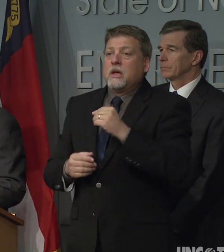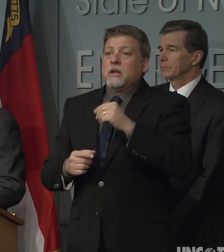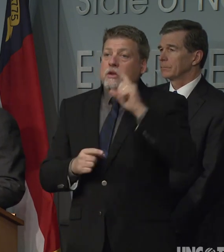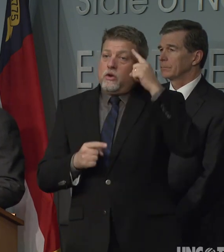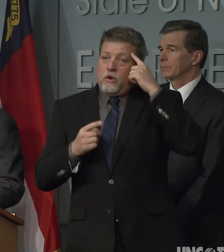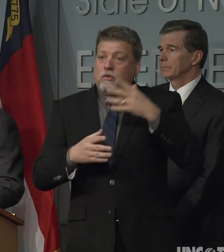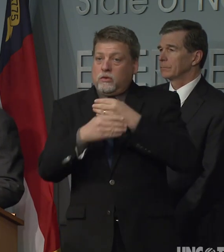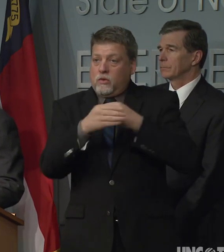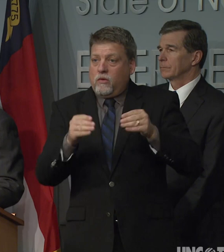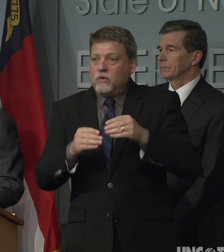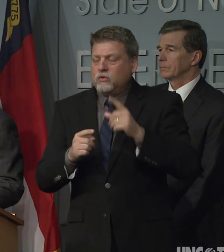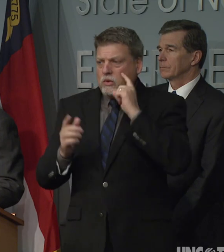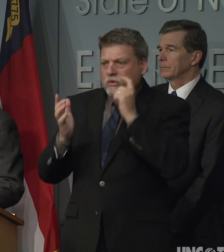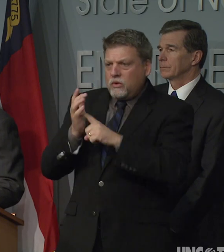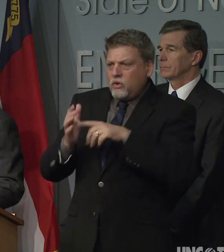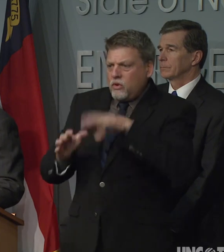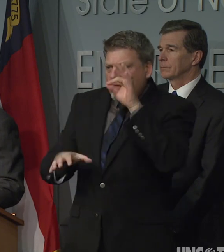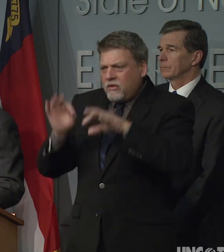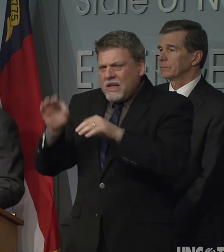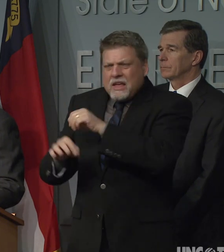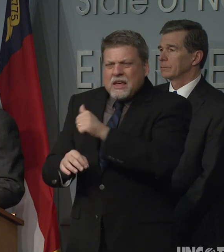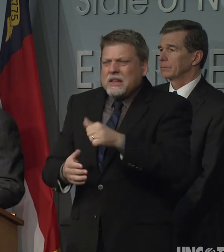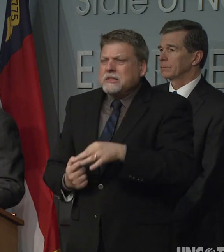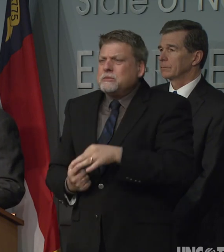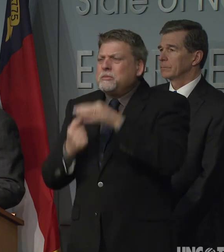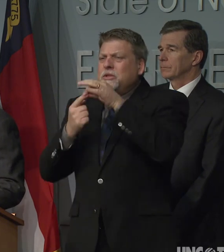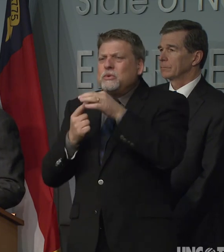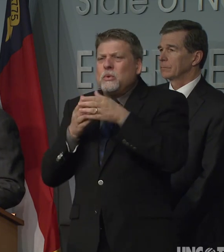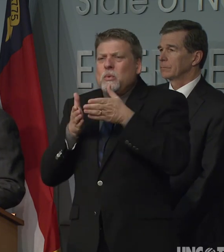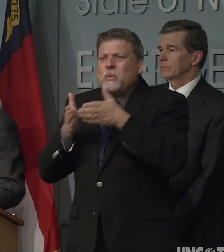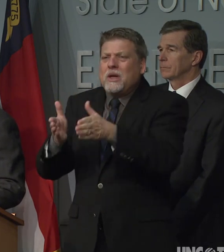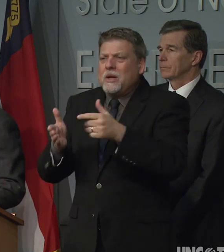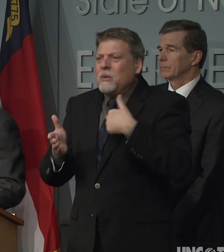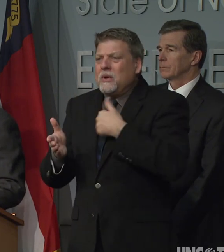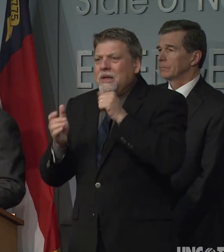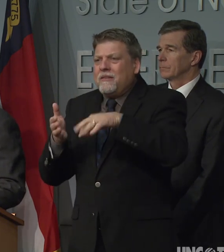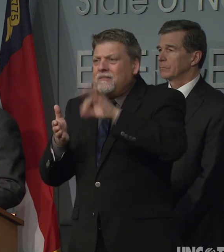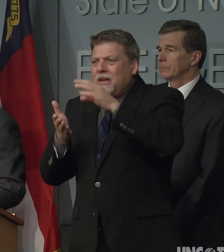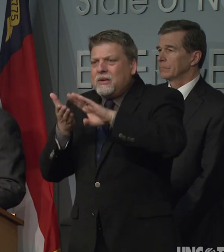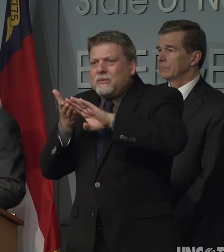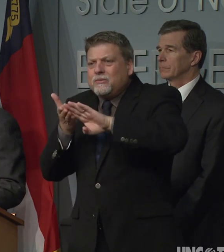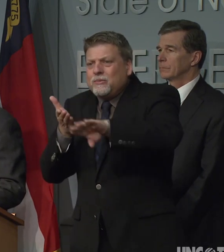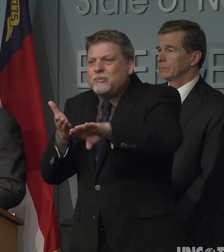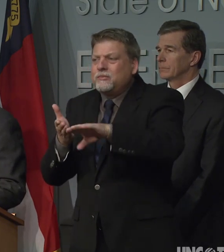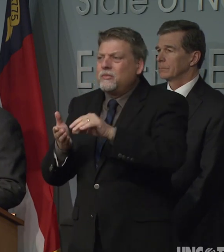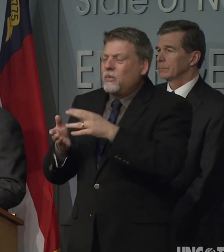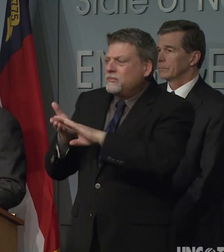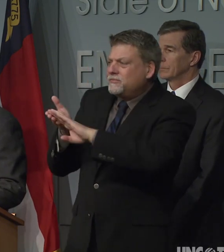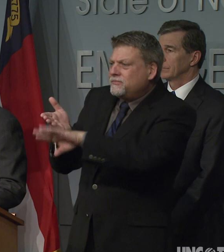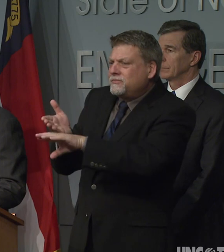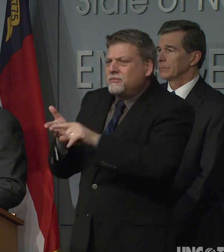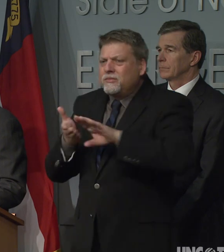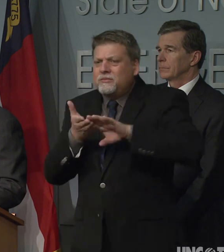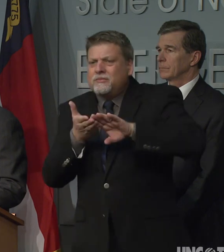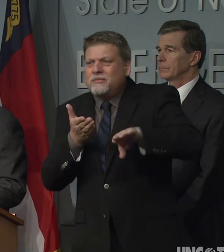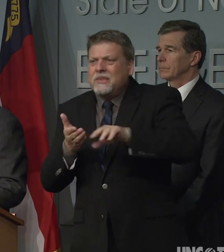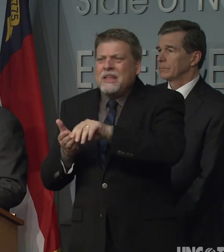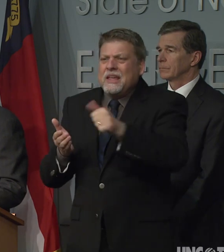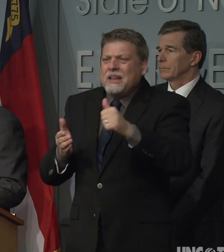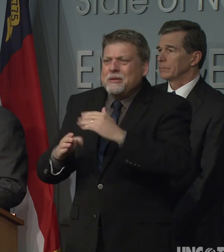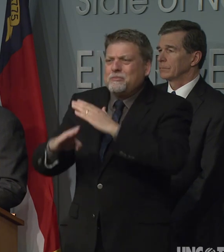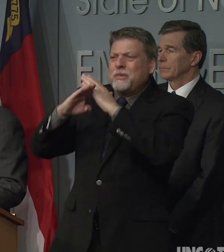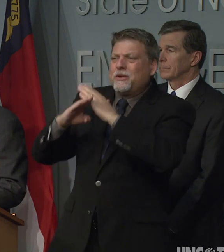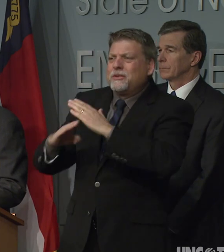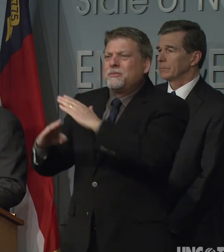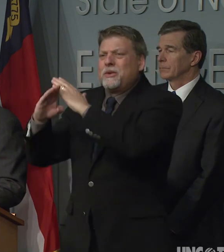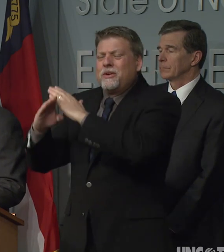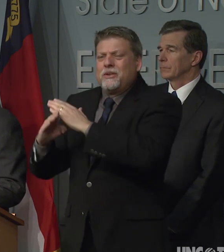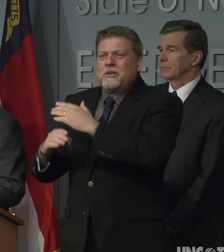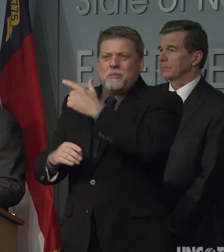y te y también que y ellos puedan encontrar ajustes temporales Otis tensas a las leyes irregular. Regulaciones